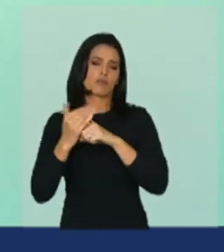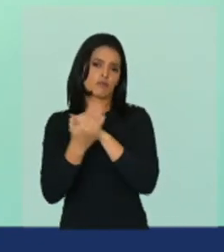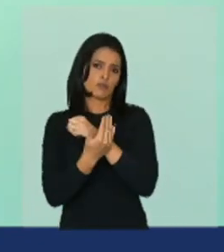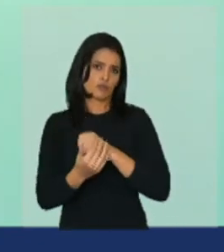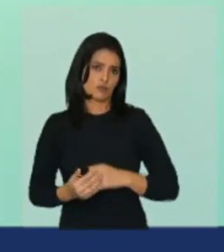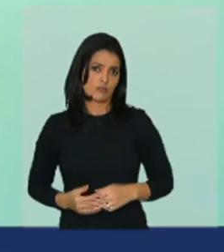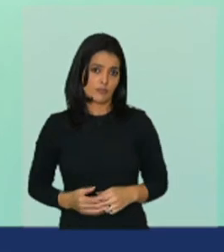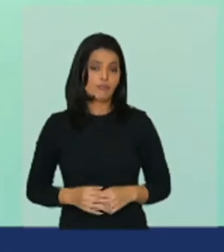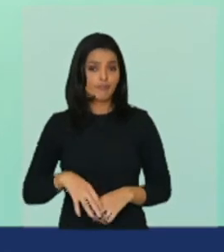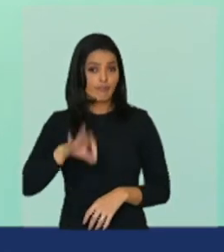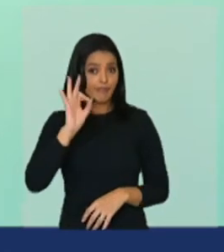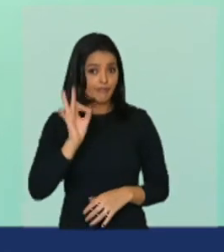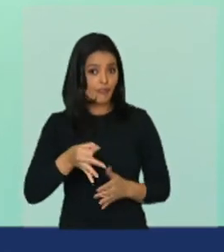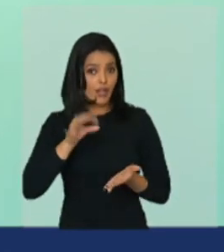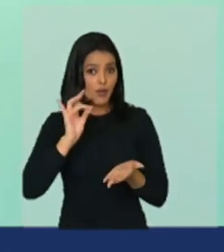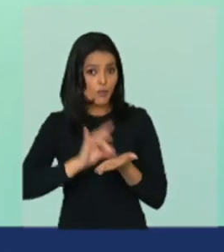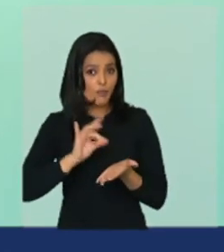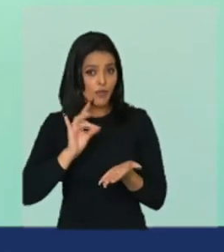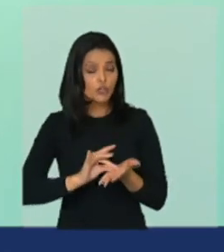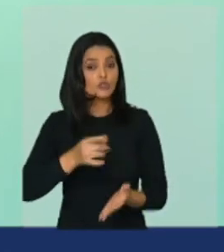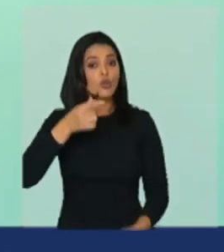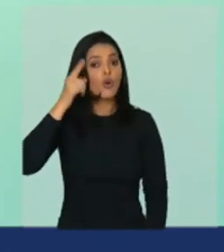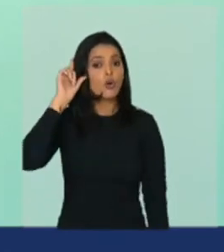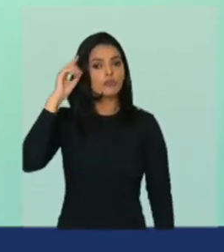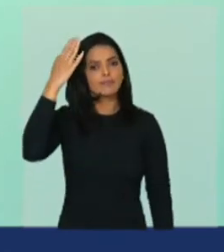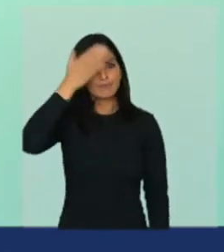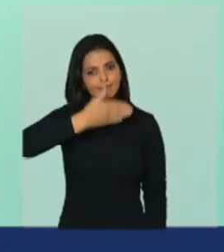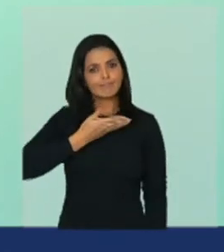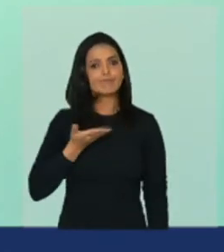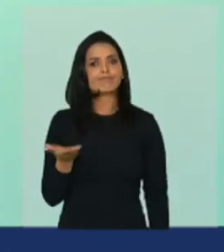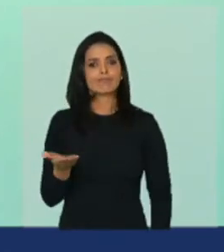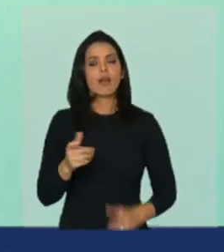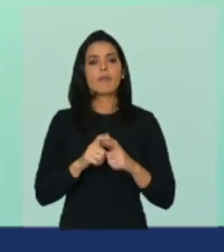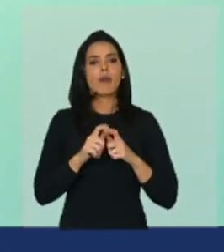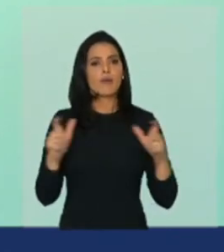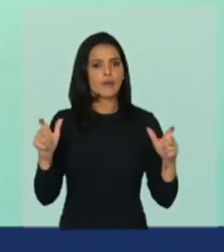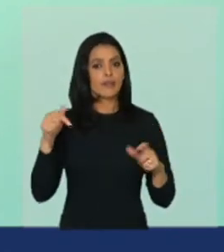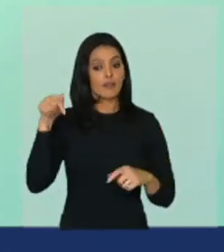LUTANDO PARA NÃO MORRER DE COVID-19. REALMENTE ONTEM ISSO FOI COMPROVADO, MAIORIA DA CÂMARA ESTÁ COMPROMETIDO COM